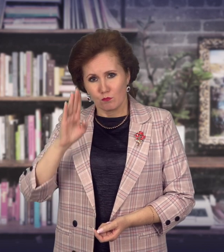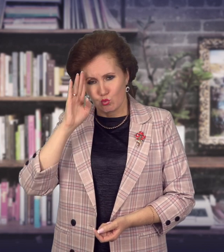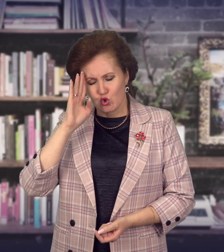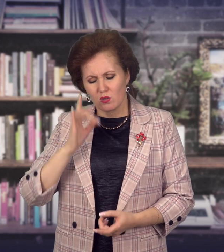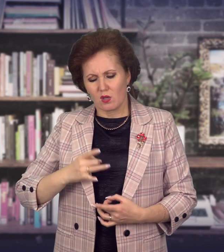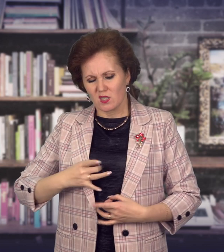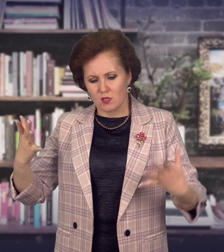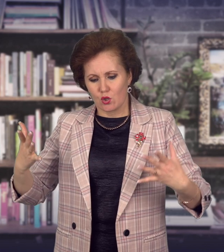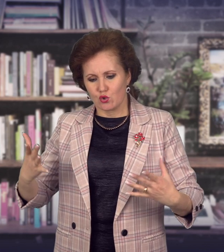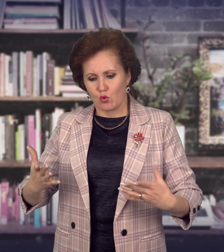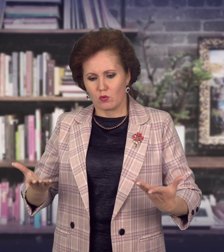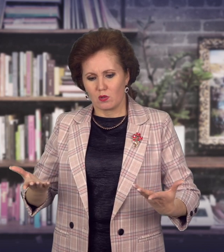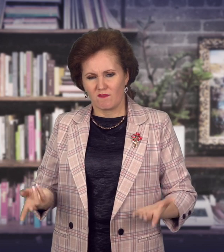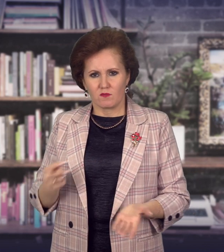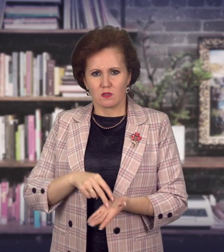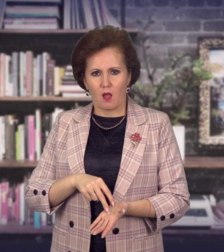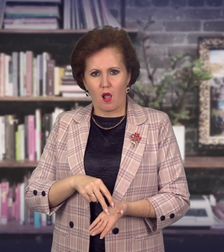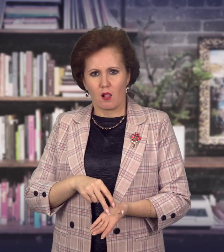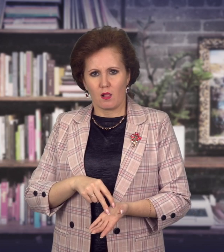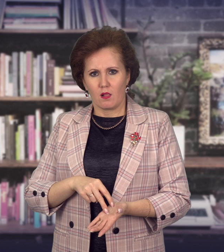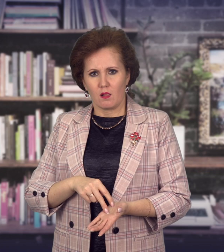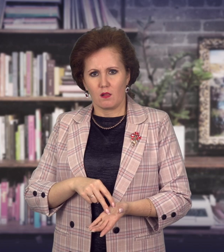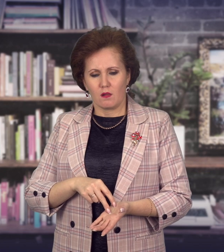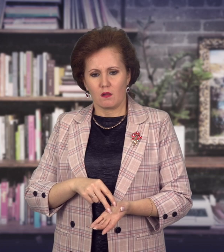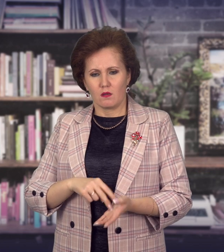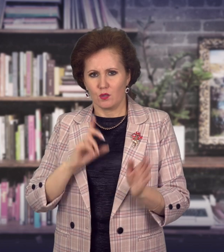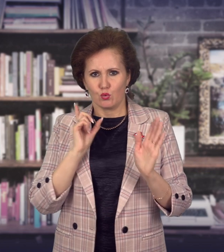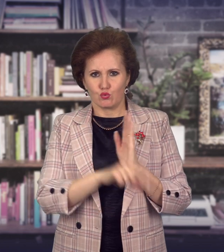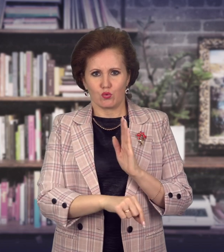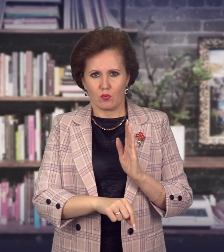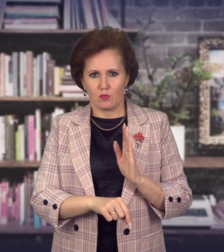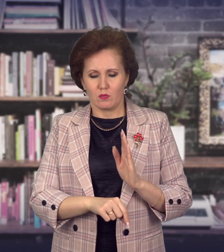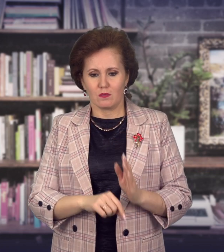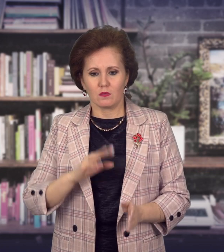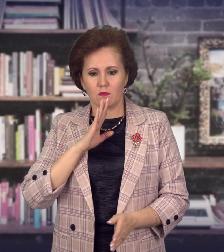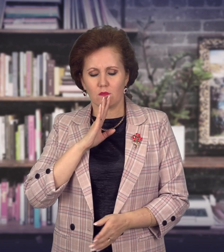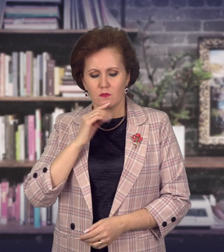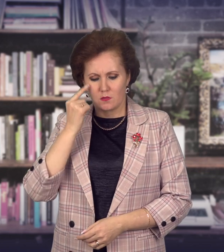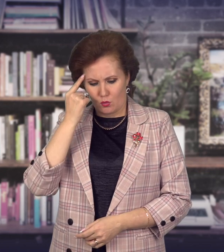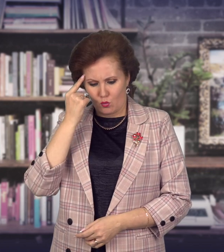Мужчина раздражённо встал и ушёл.